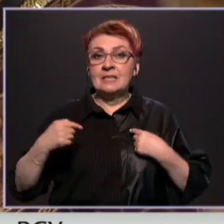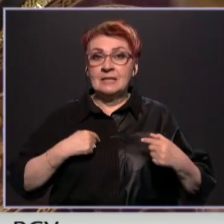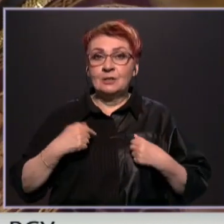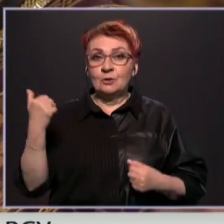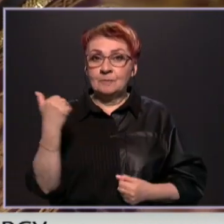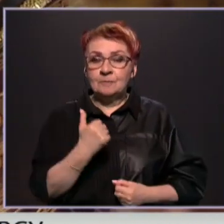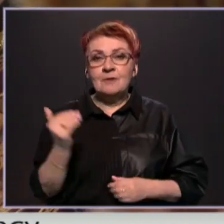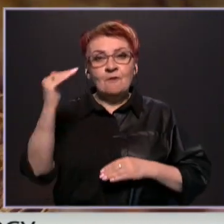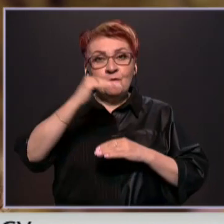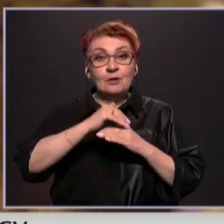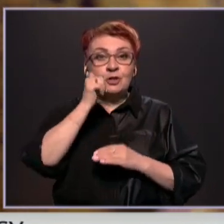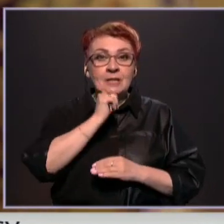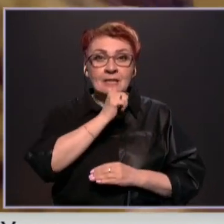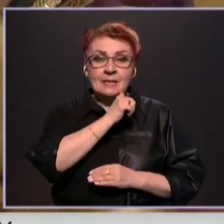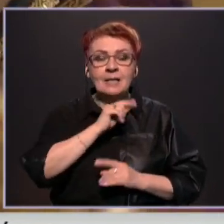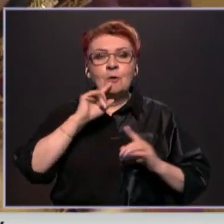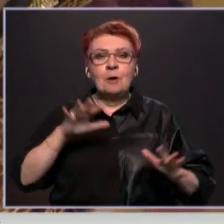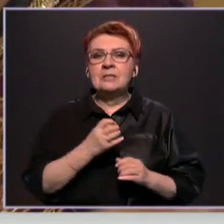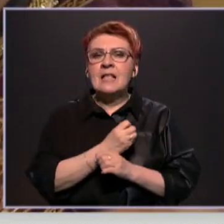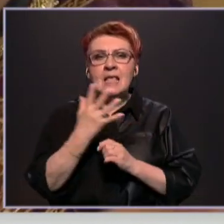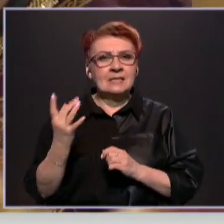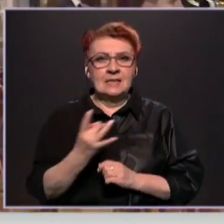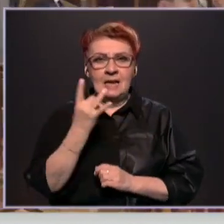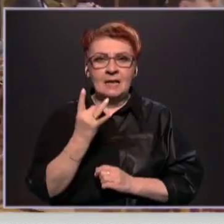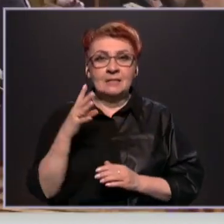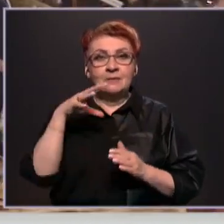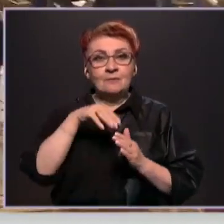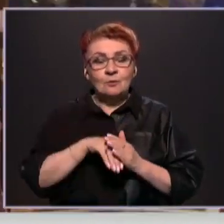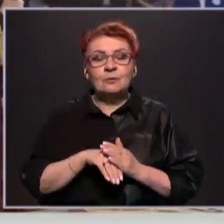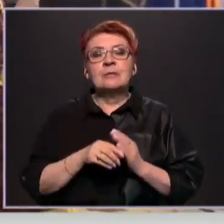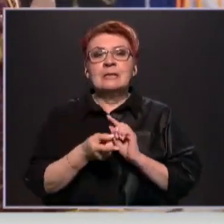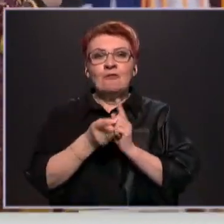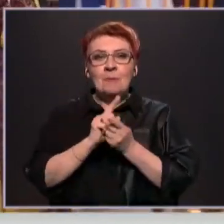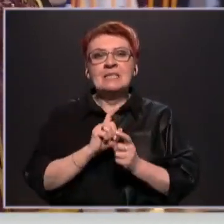твоя Тайная поётся на литургии несколько раз в том числе и вместо херувимской песни [музыка]